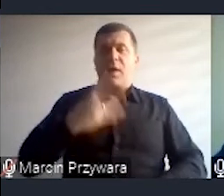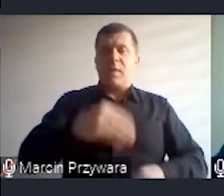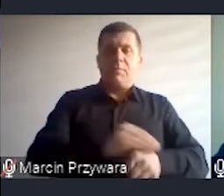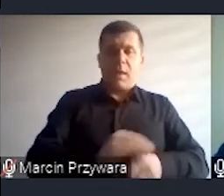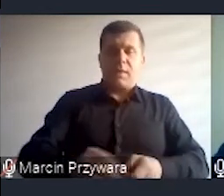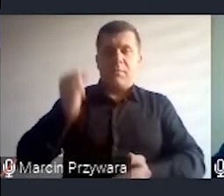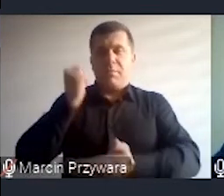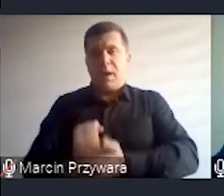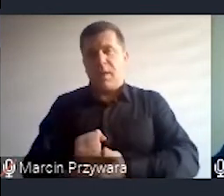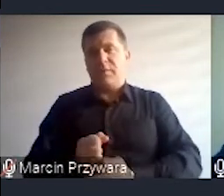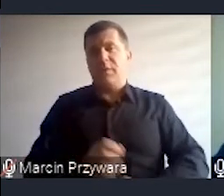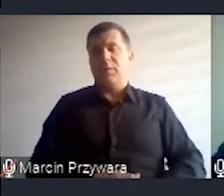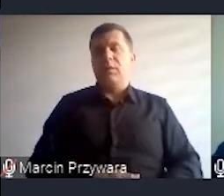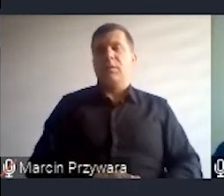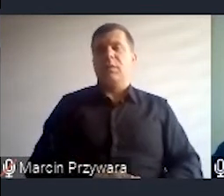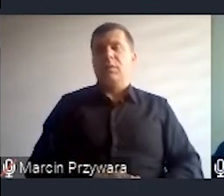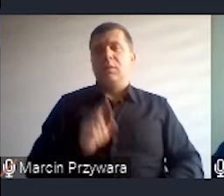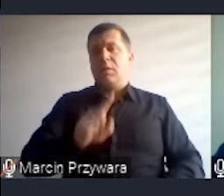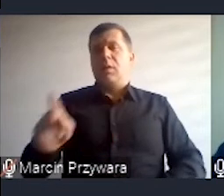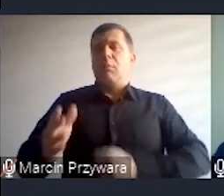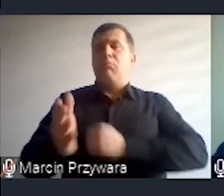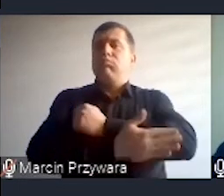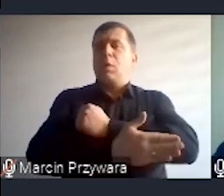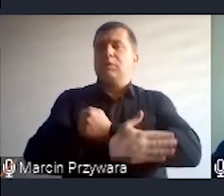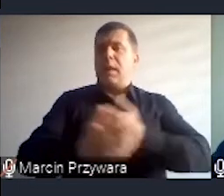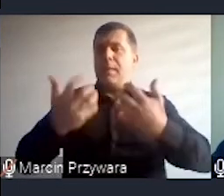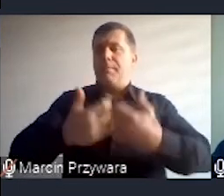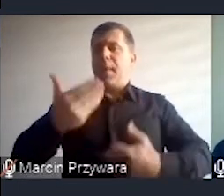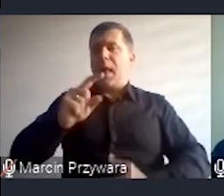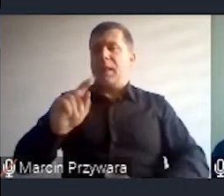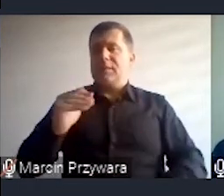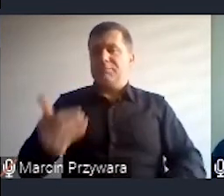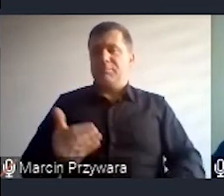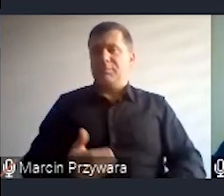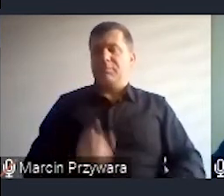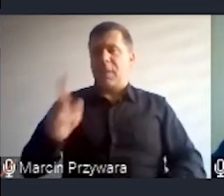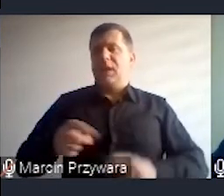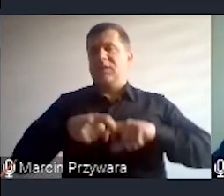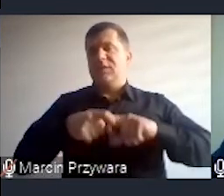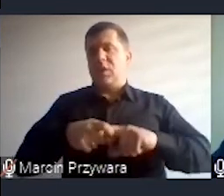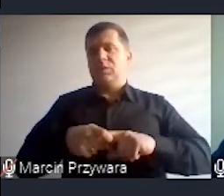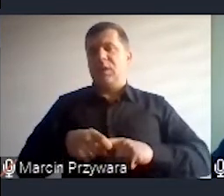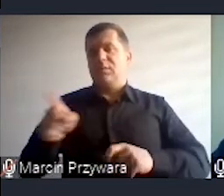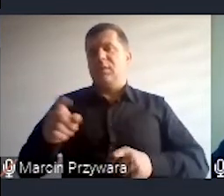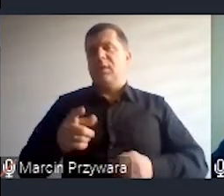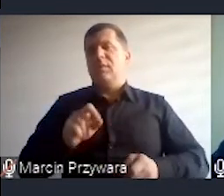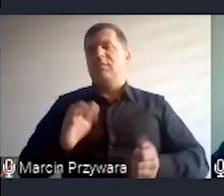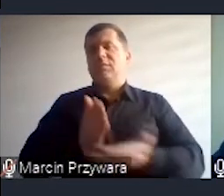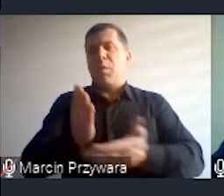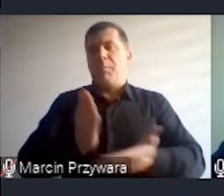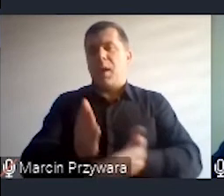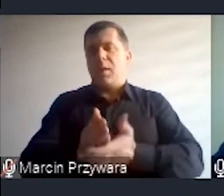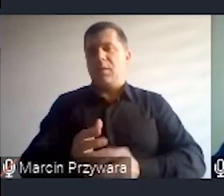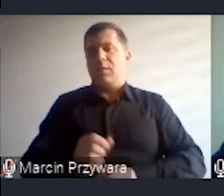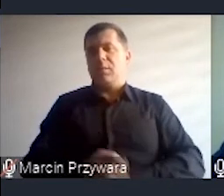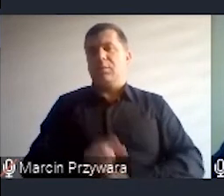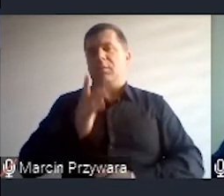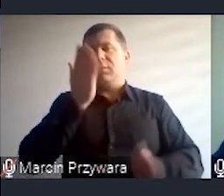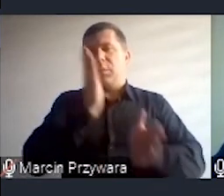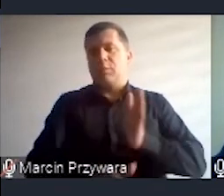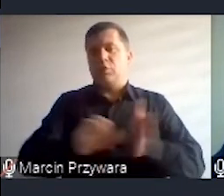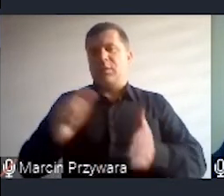i prawnych o takim podstawowym mechanizmie związanym ze wspomagającymi